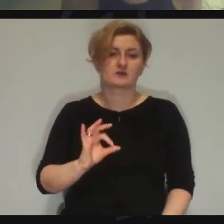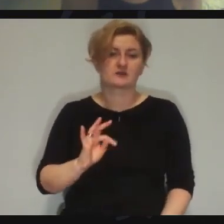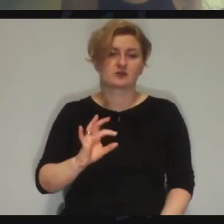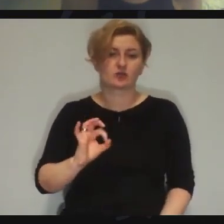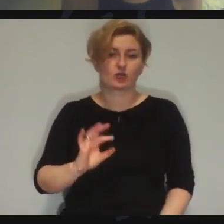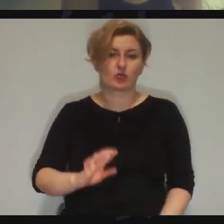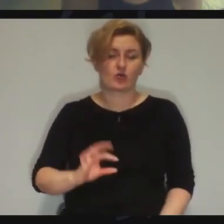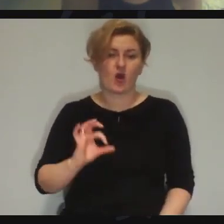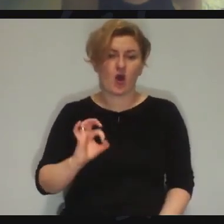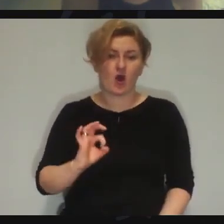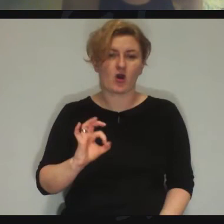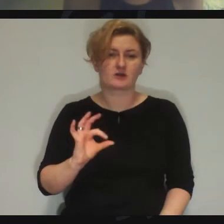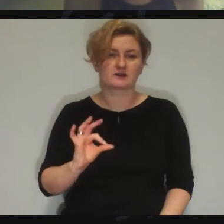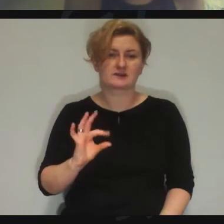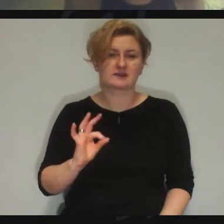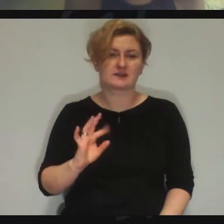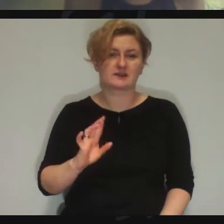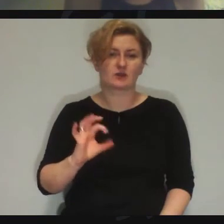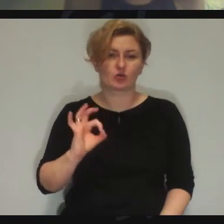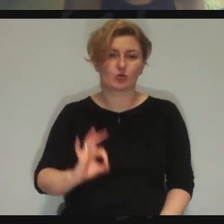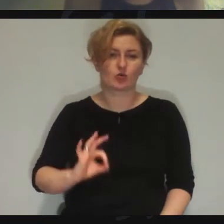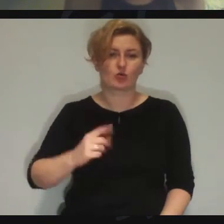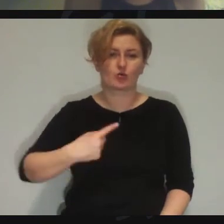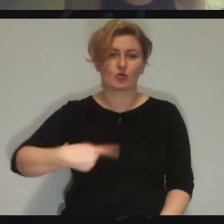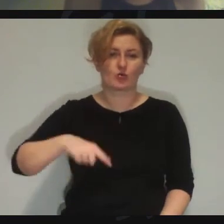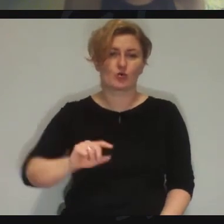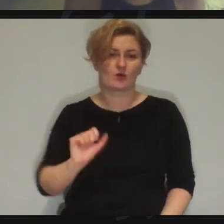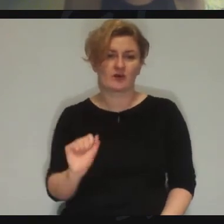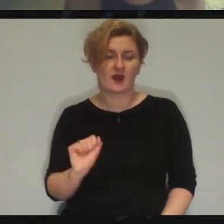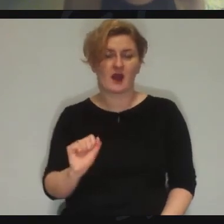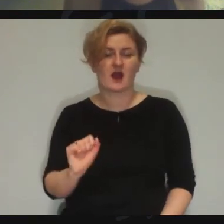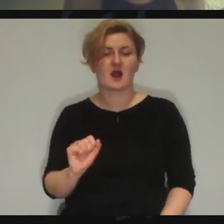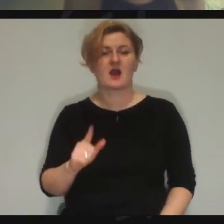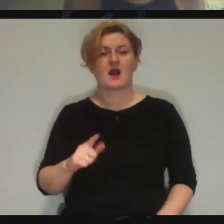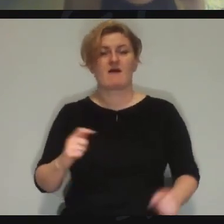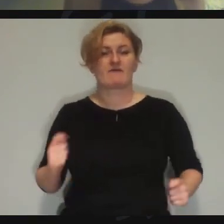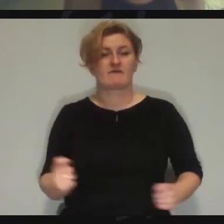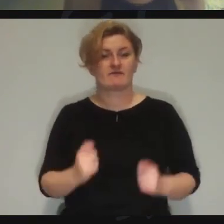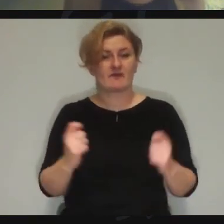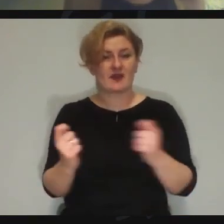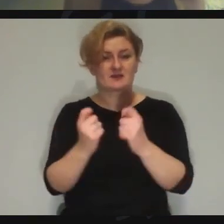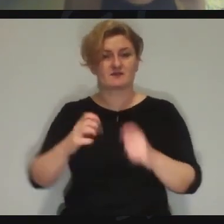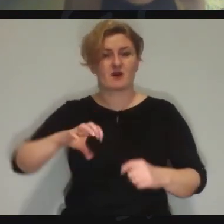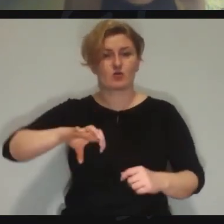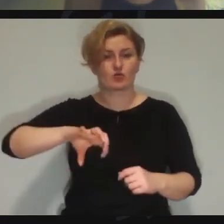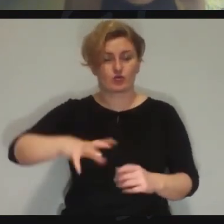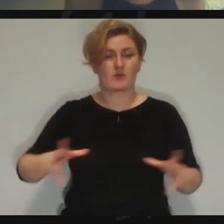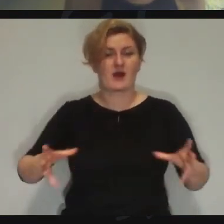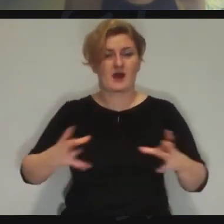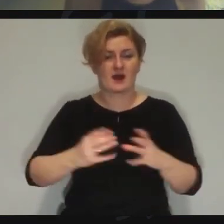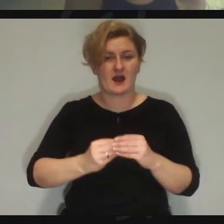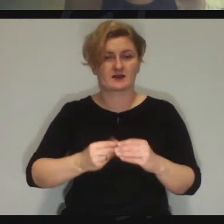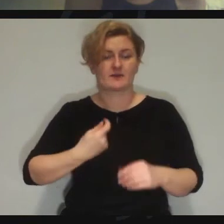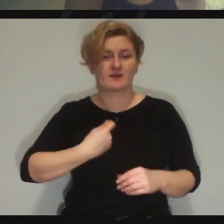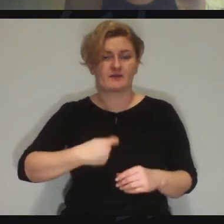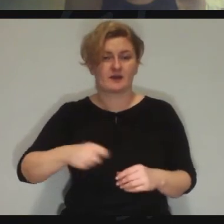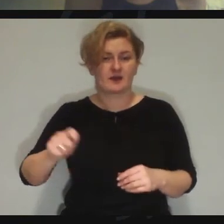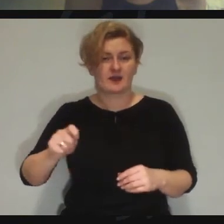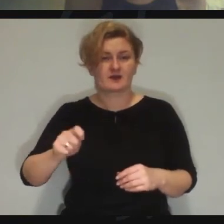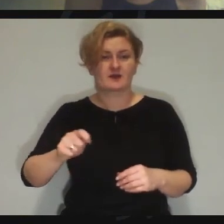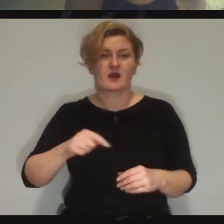Całą grupą wyjeżdżamy na ten jeden do Lublina.